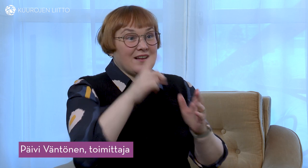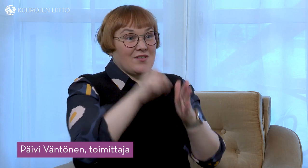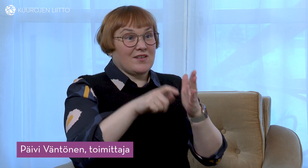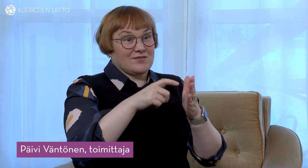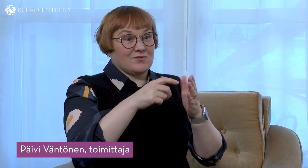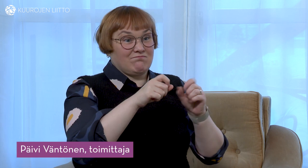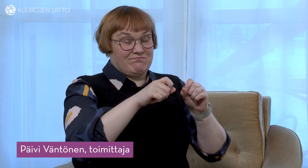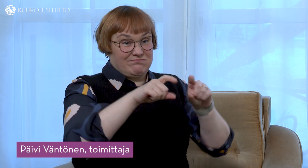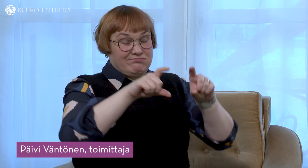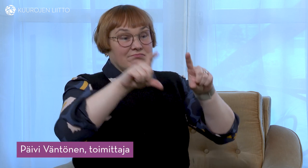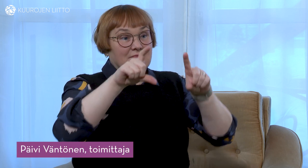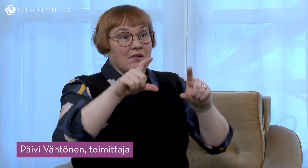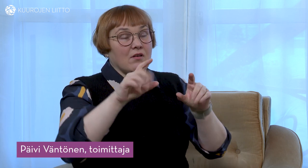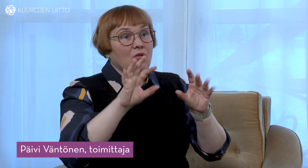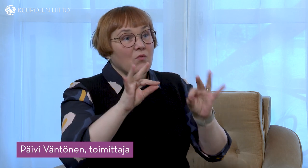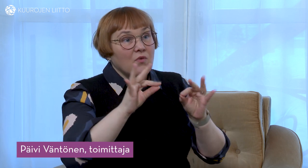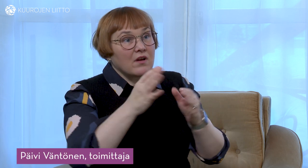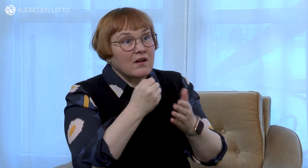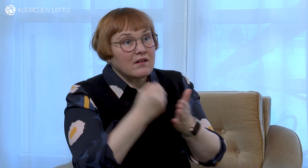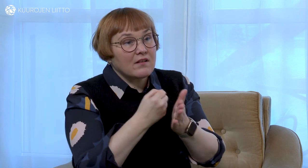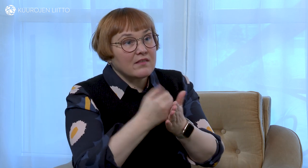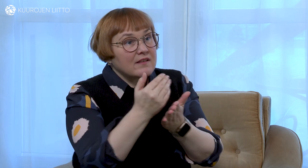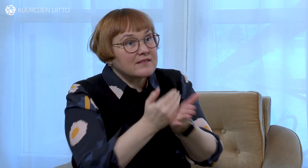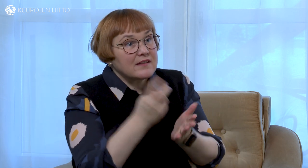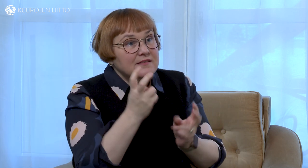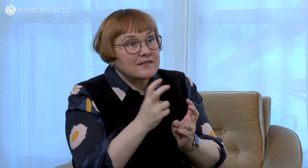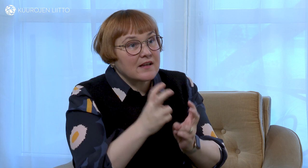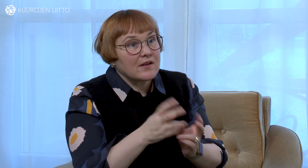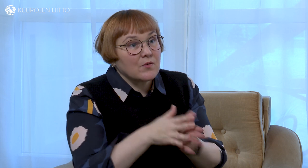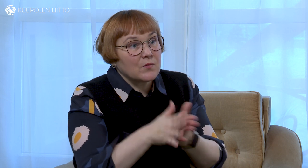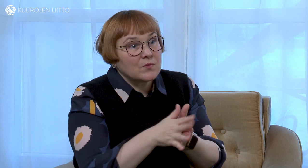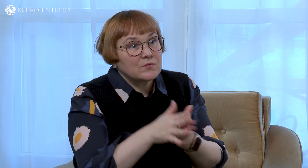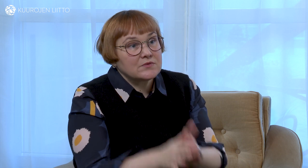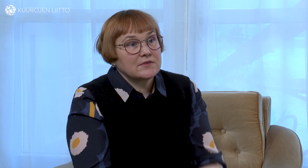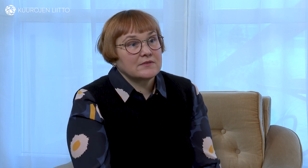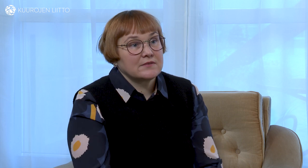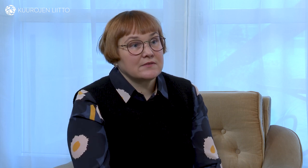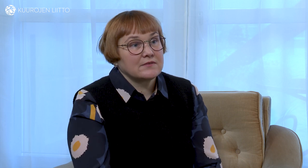Sähkölaskut kasvavat kasvamistaan. Kuinka omaa sähkönkulusta on mahdollista hillitä?